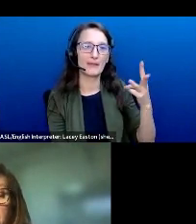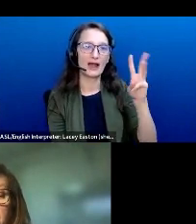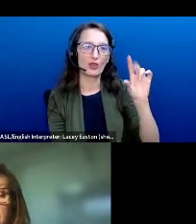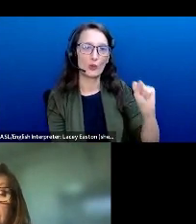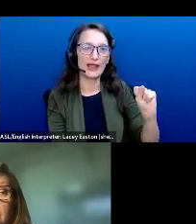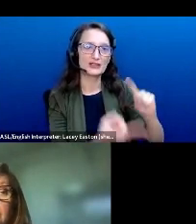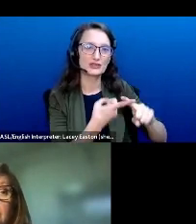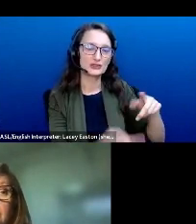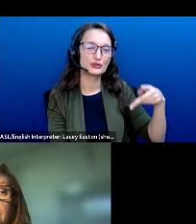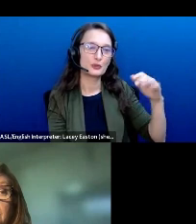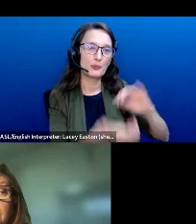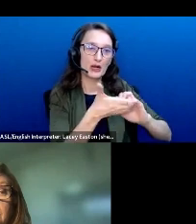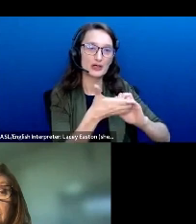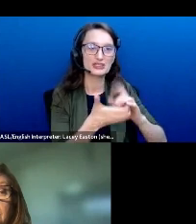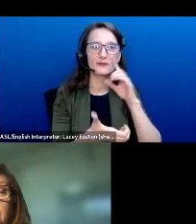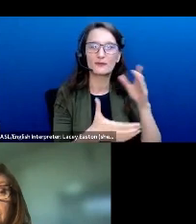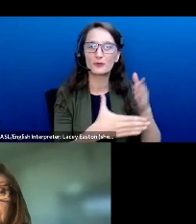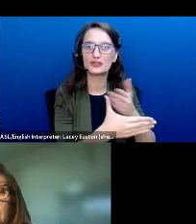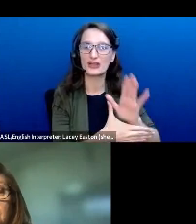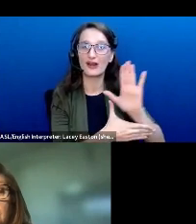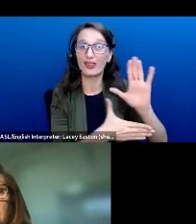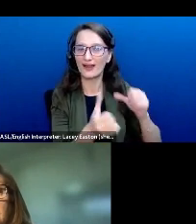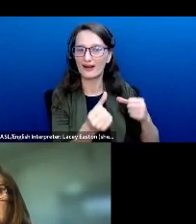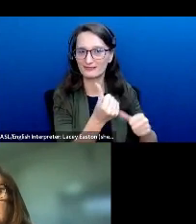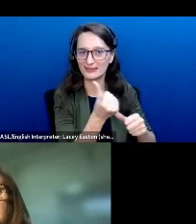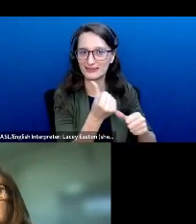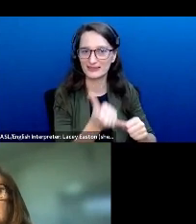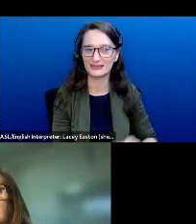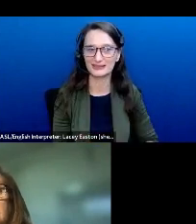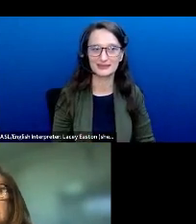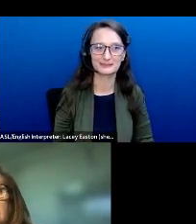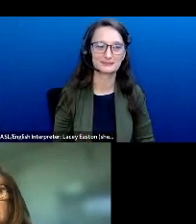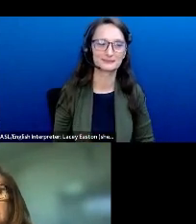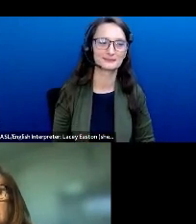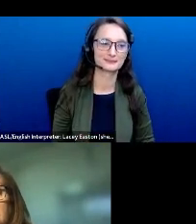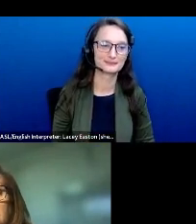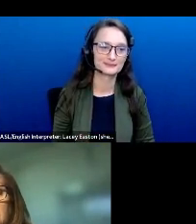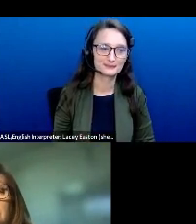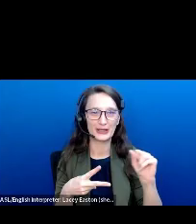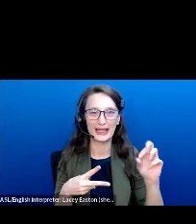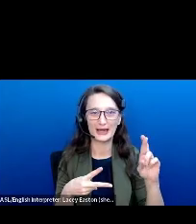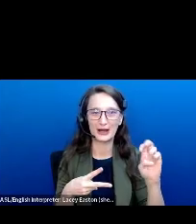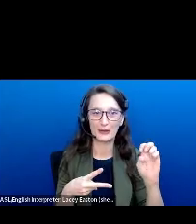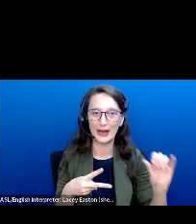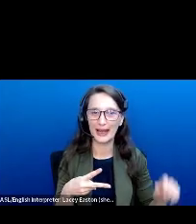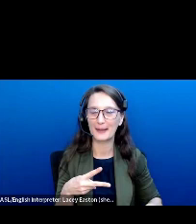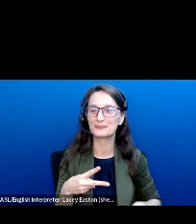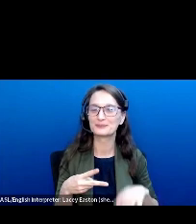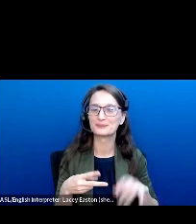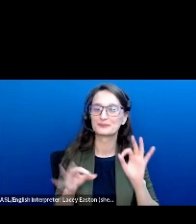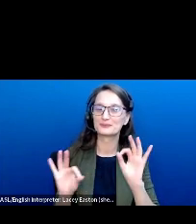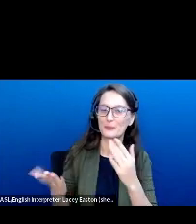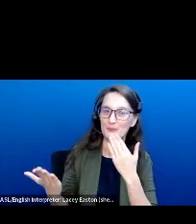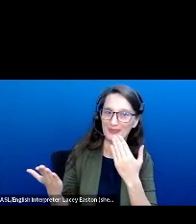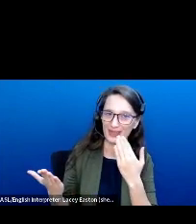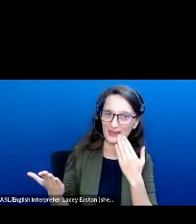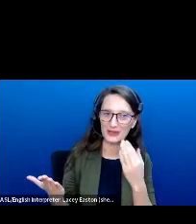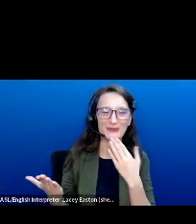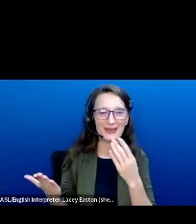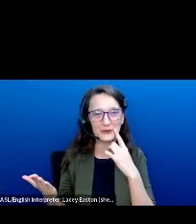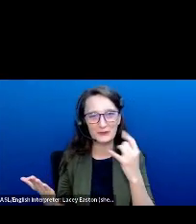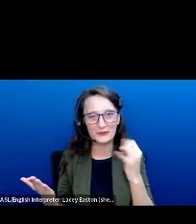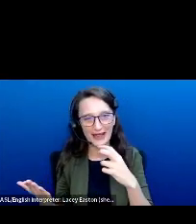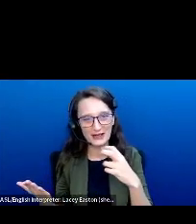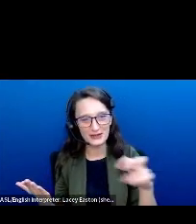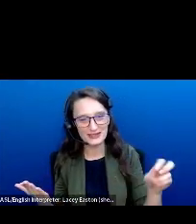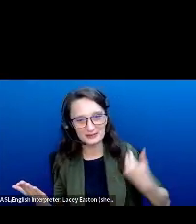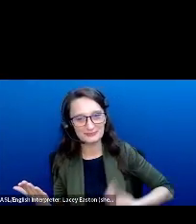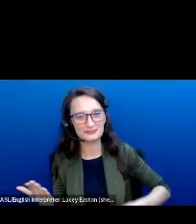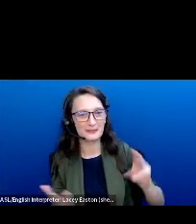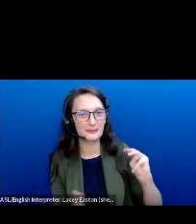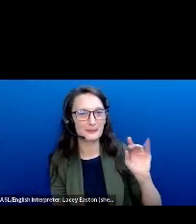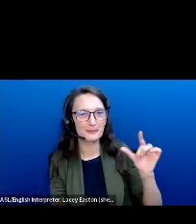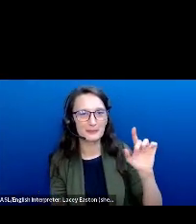brindan. Gracias Julie por esa transición. Soy Michelle Kinner y soy una de las